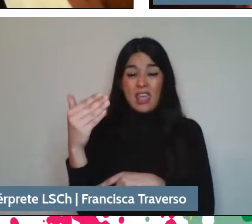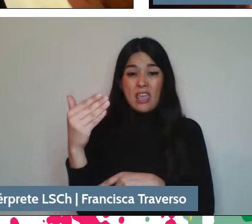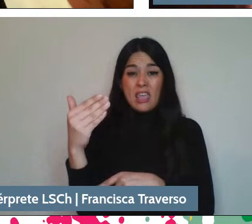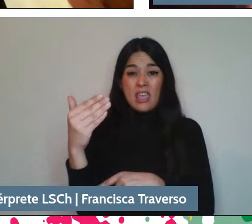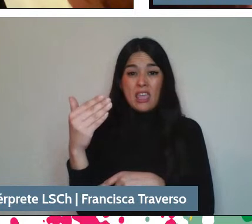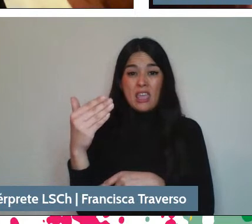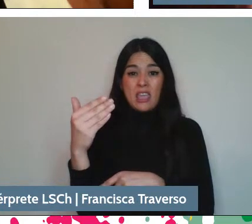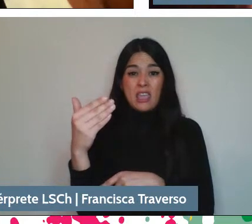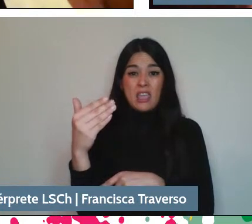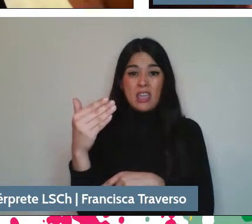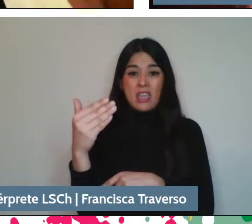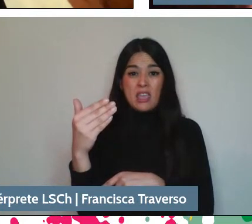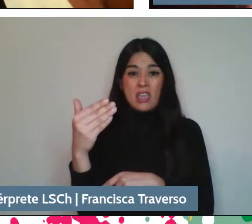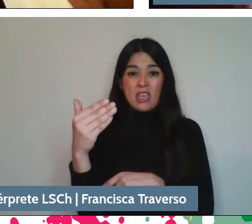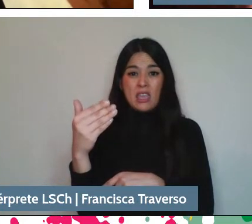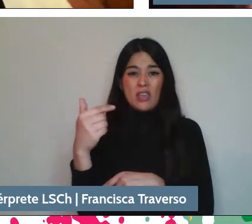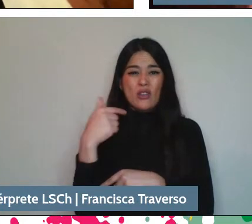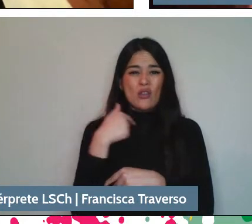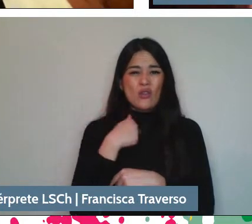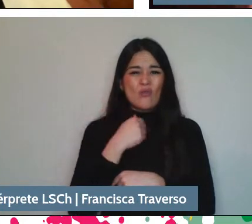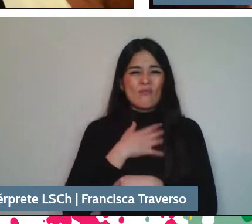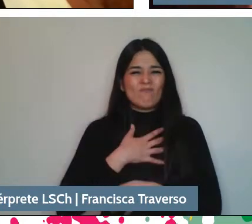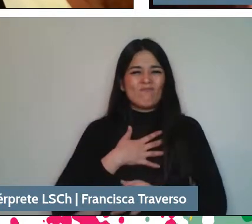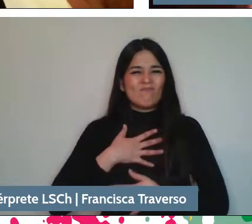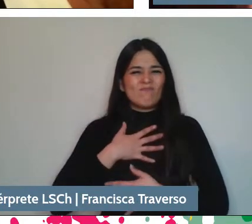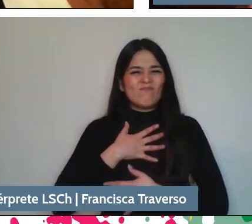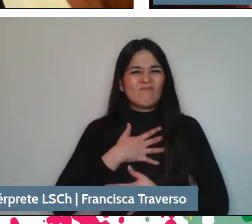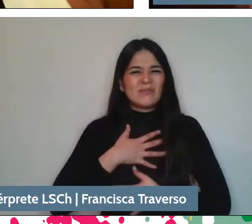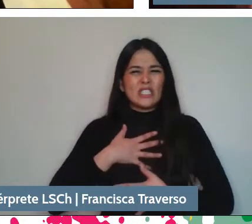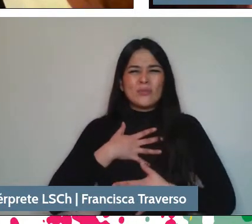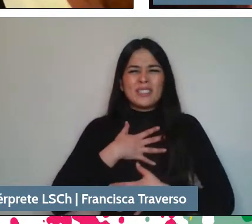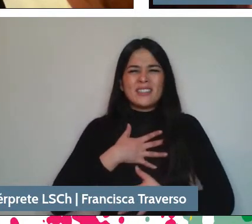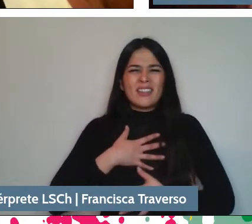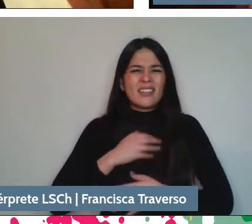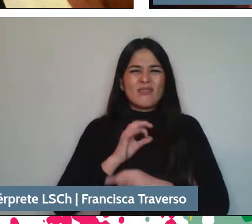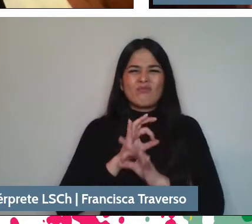El presentimiento de que yo nunca más iba a volver a esa realidad